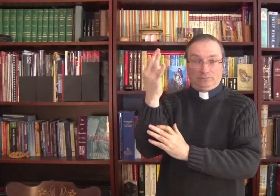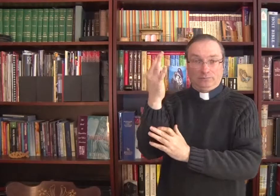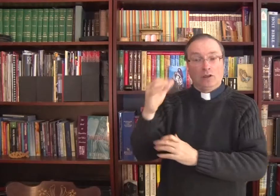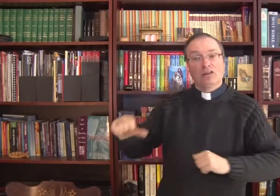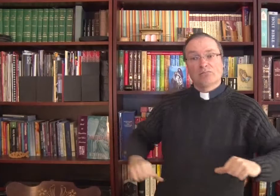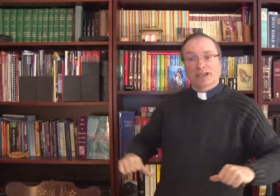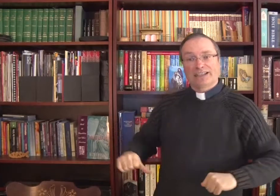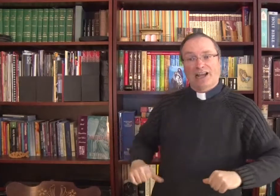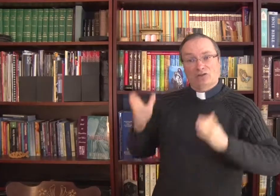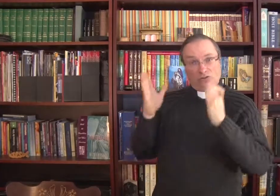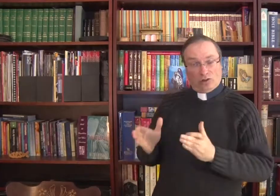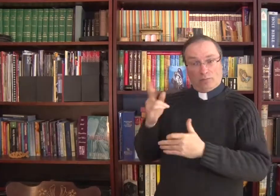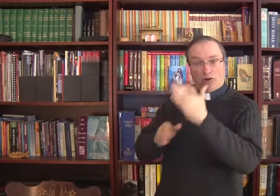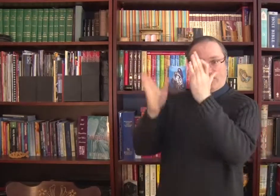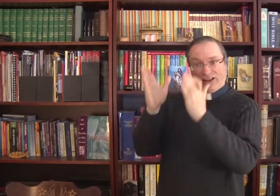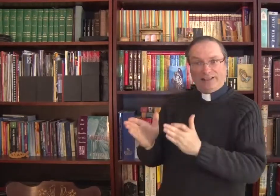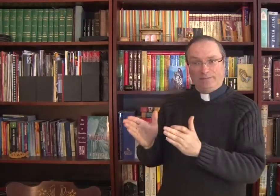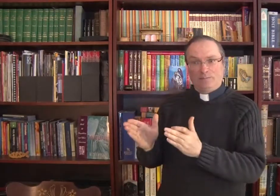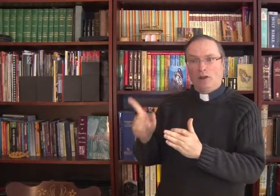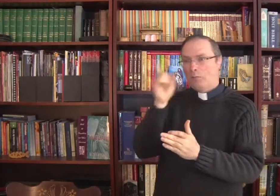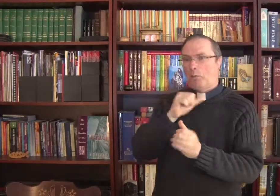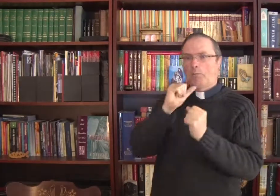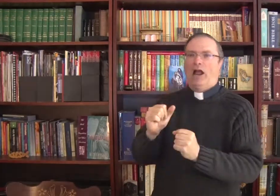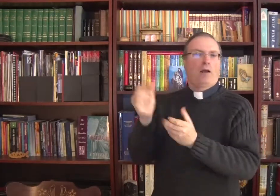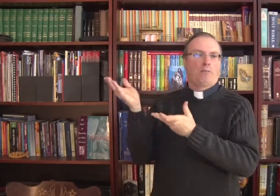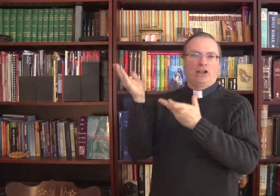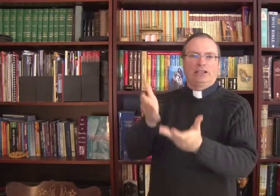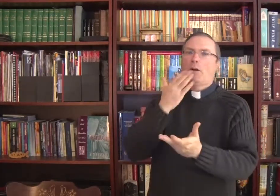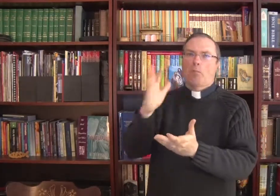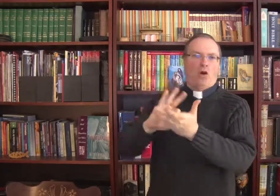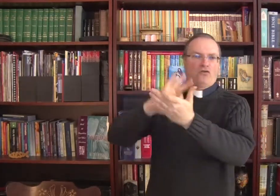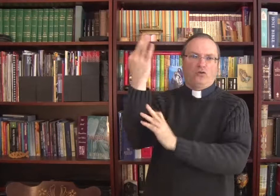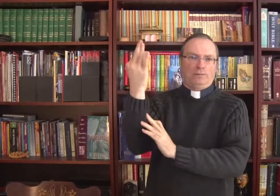Le prétendu prophète ne peut pas porter de bons fruits,